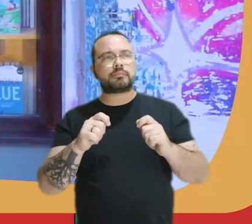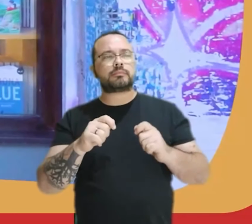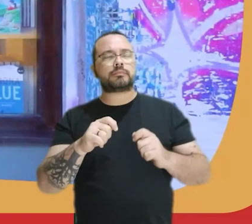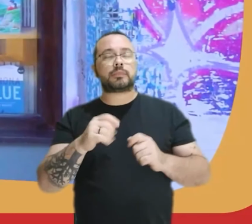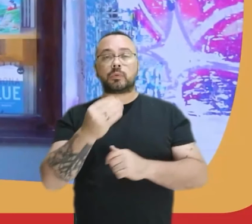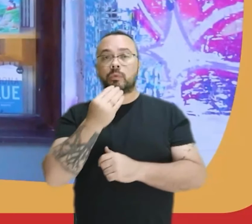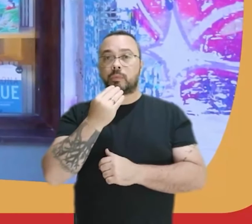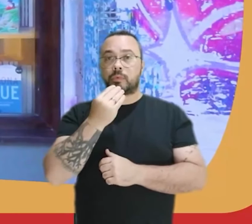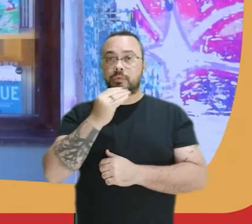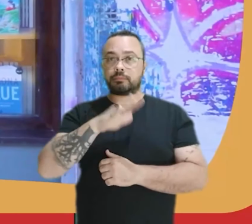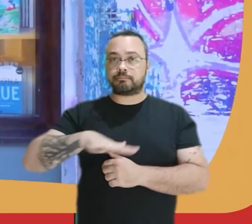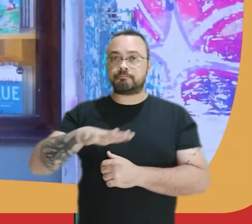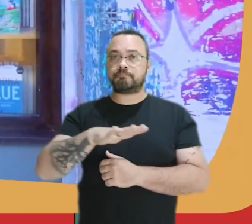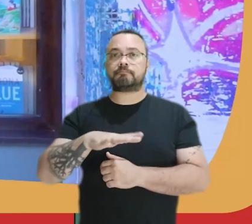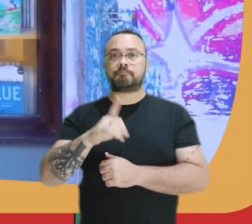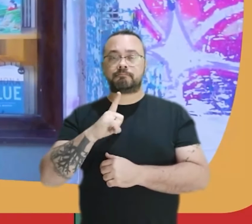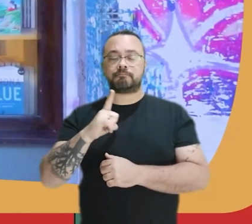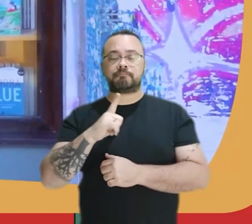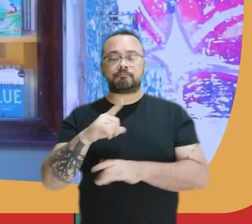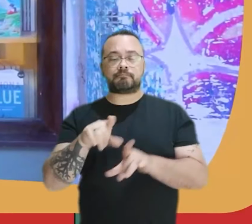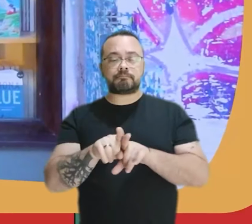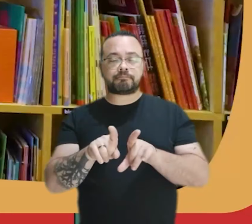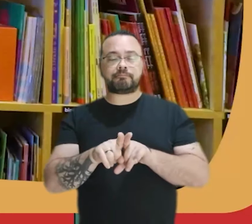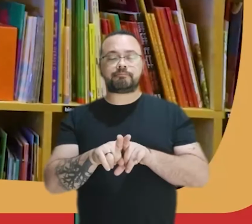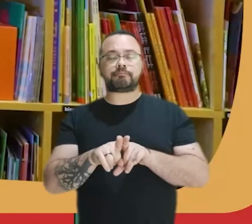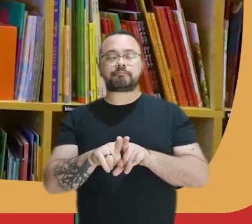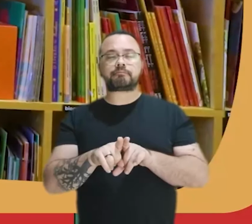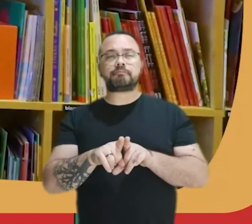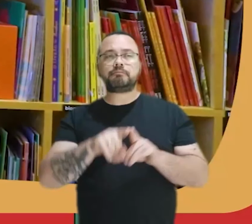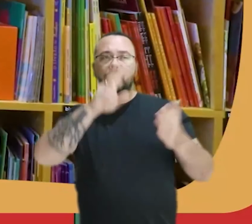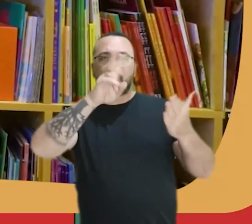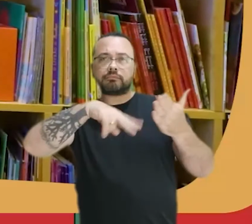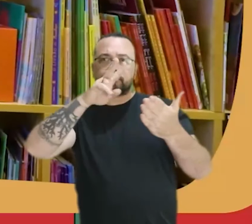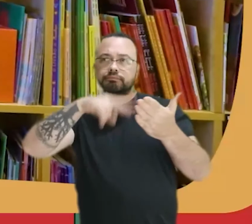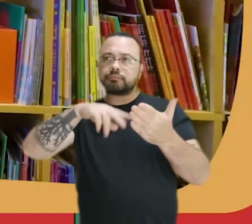de um espaço em que eu pudesse buscar, é... essas leituras,